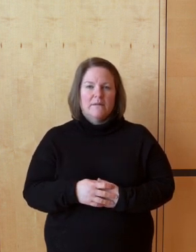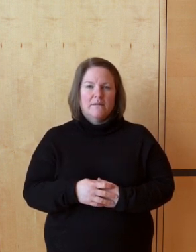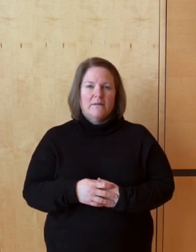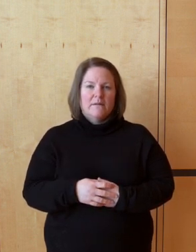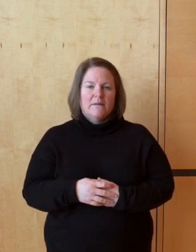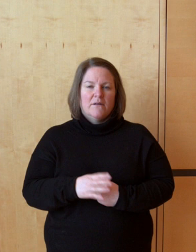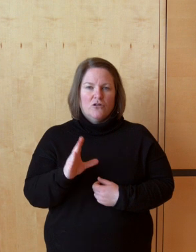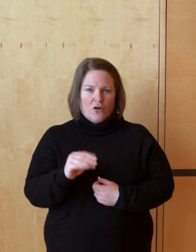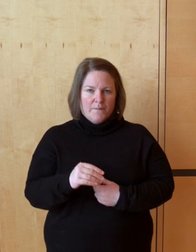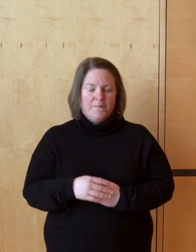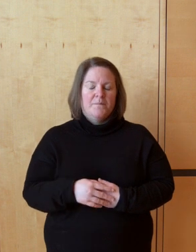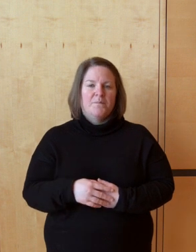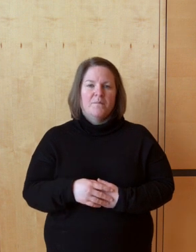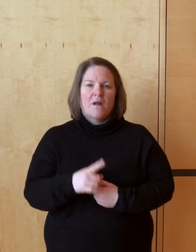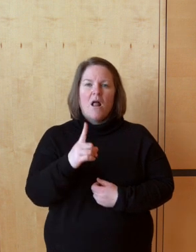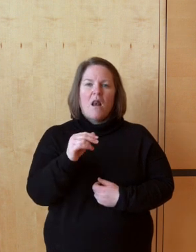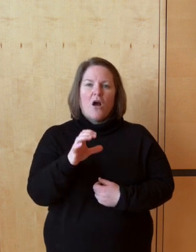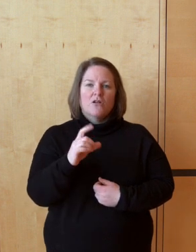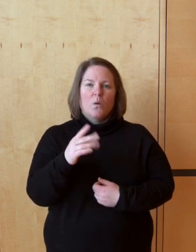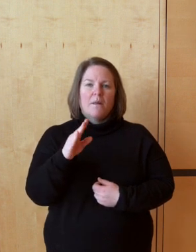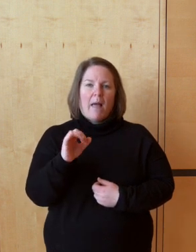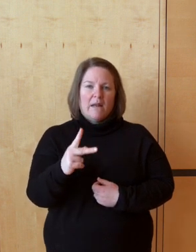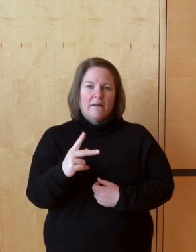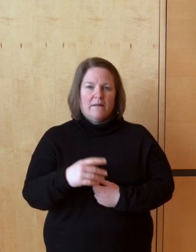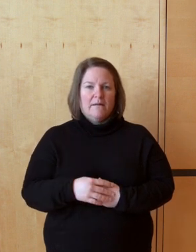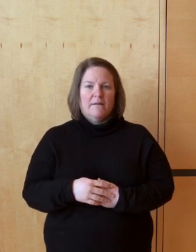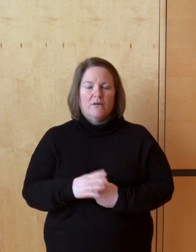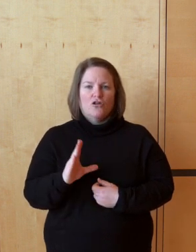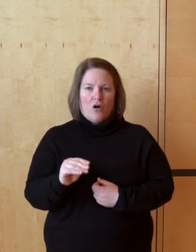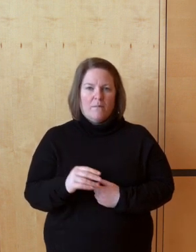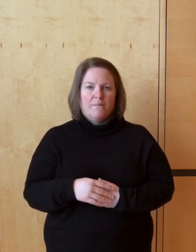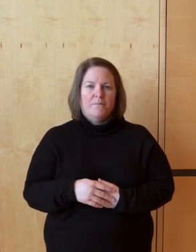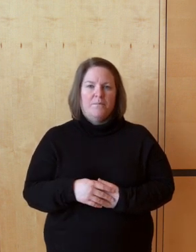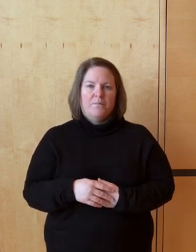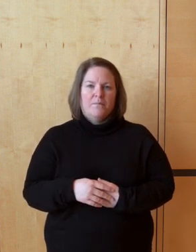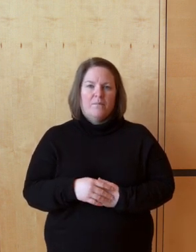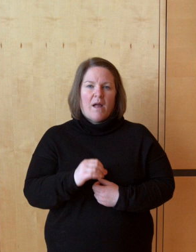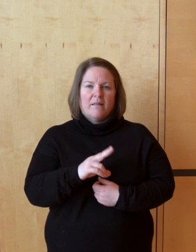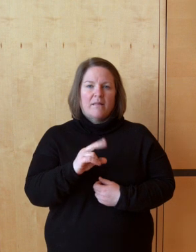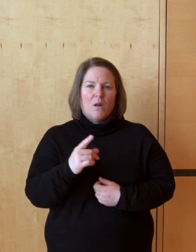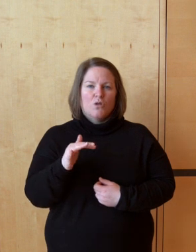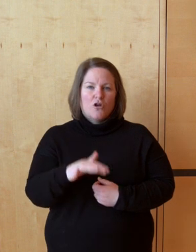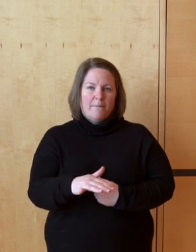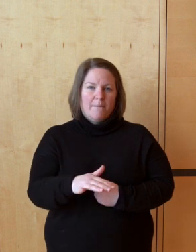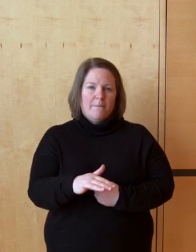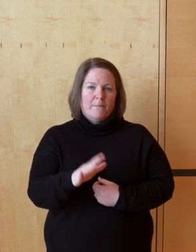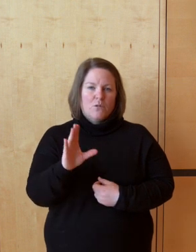Ja Lars Lundmark Ja Anna Lundström Ja